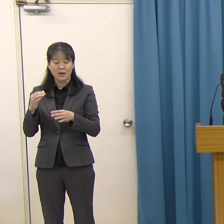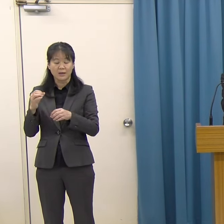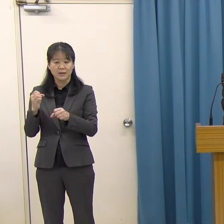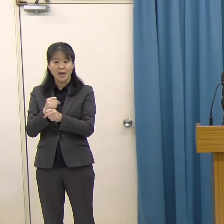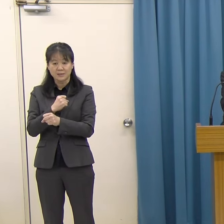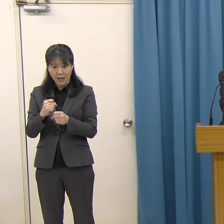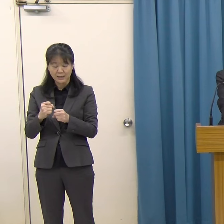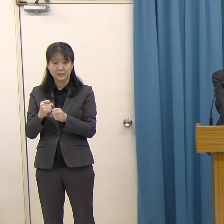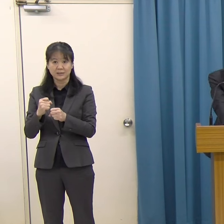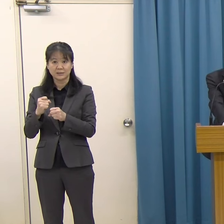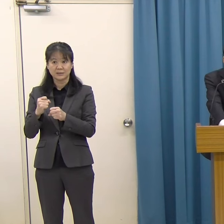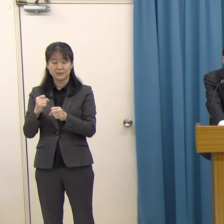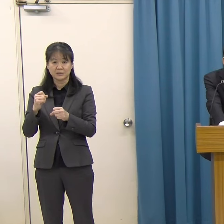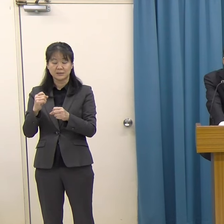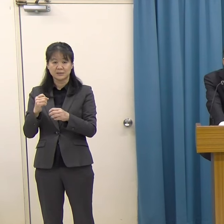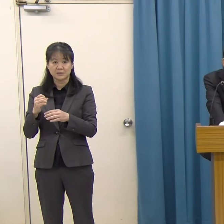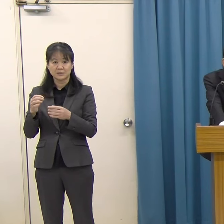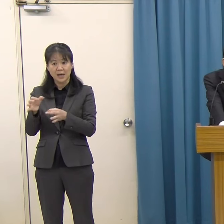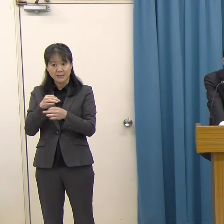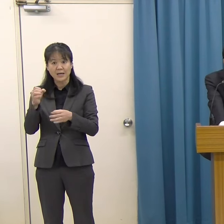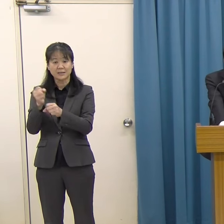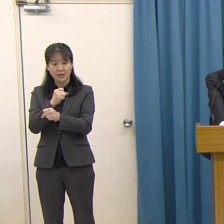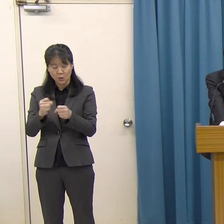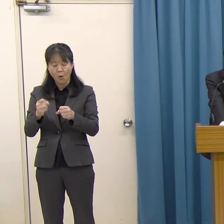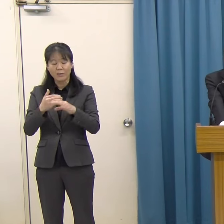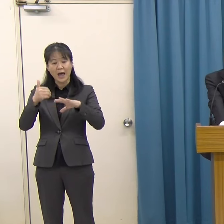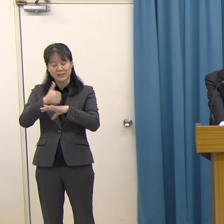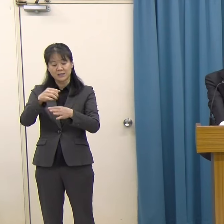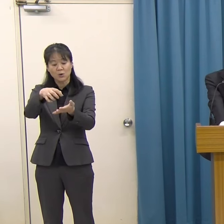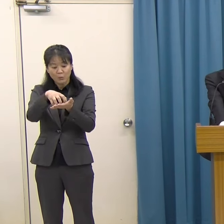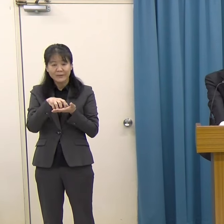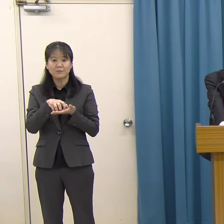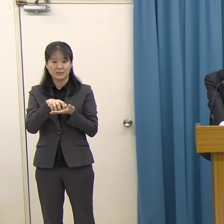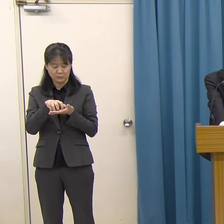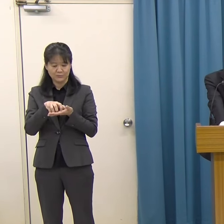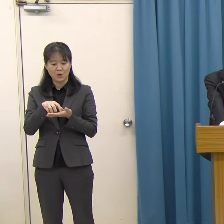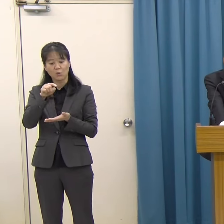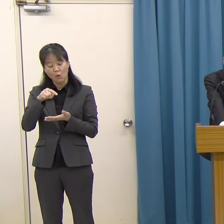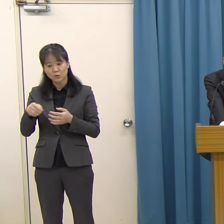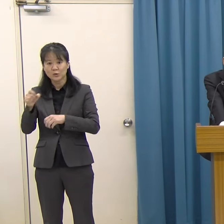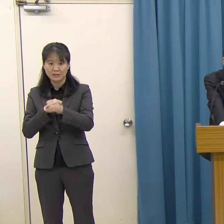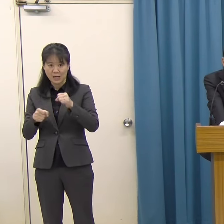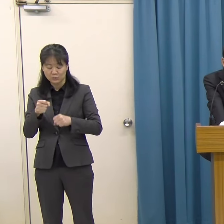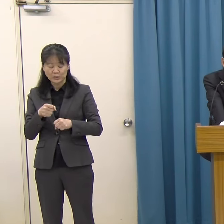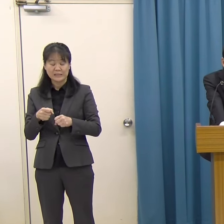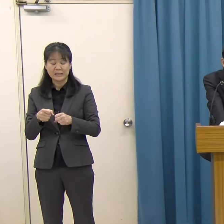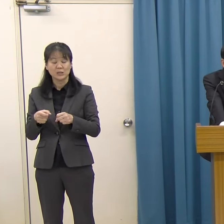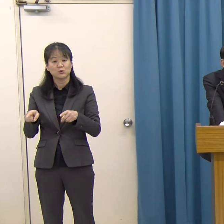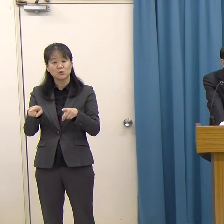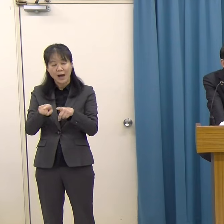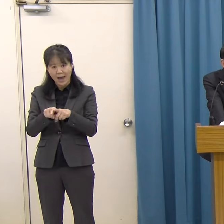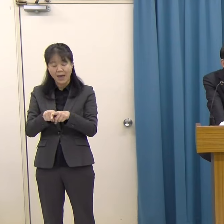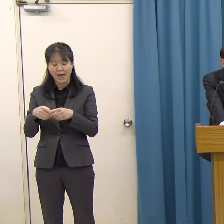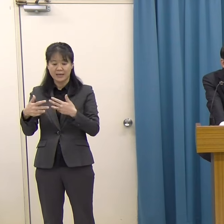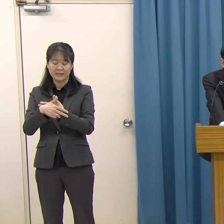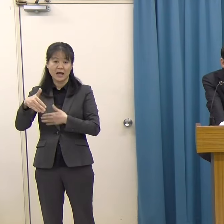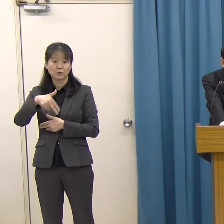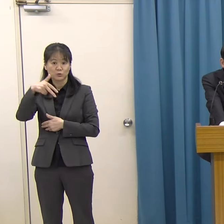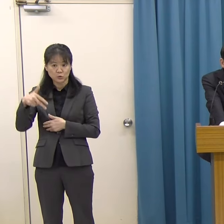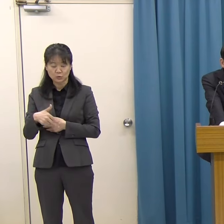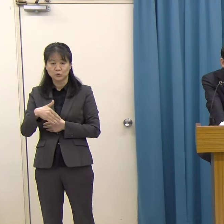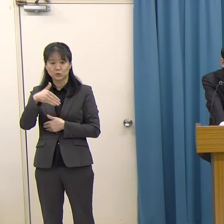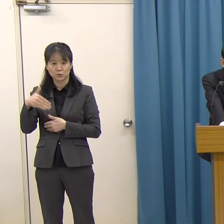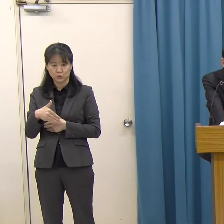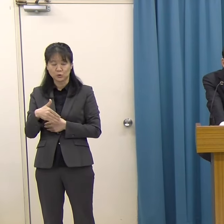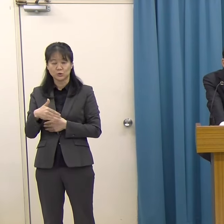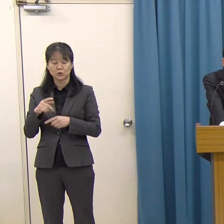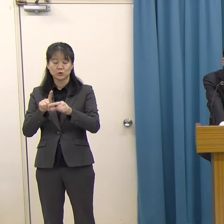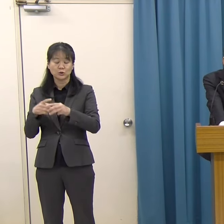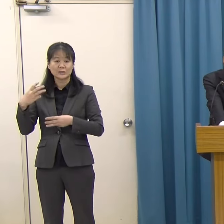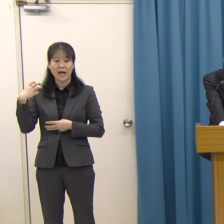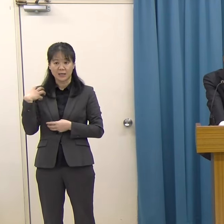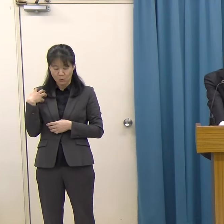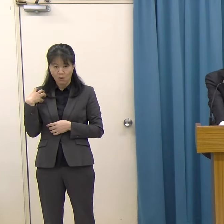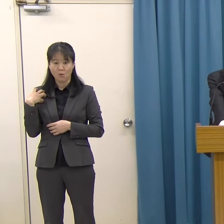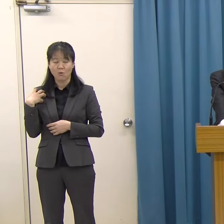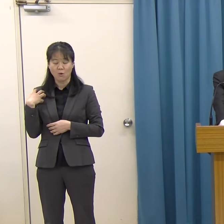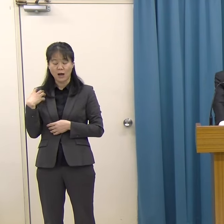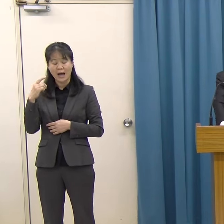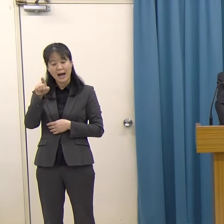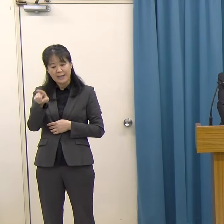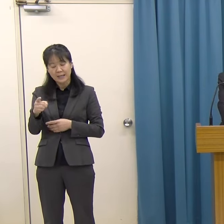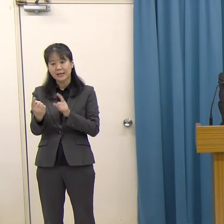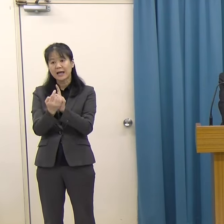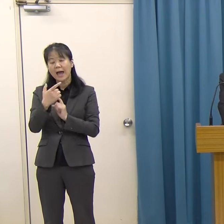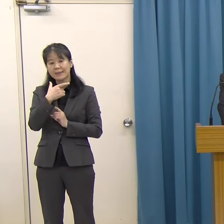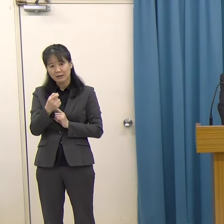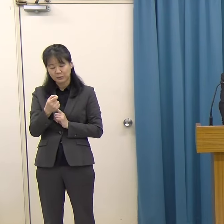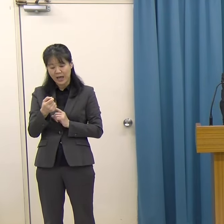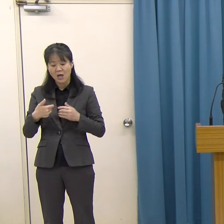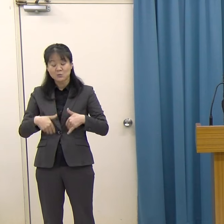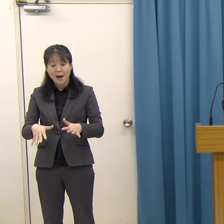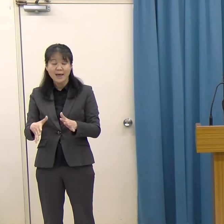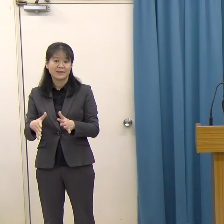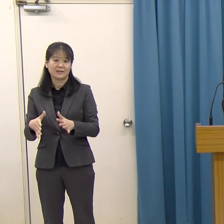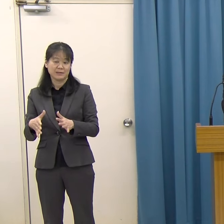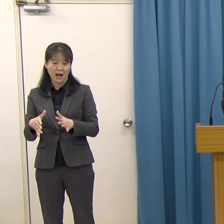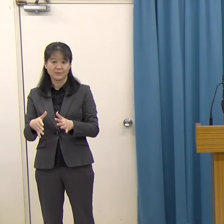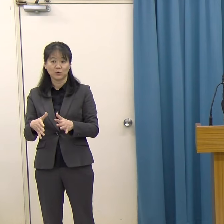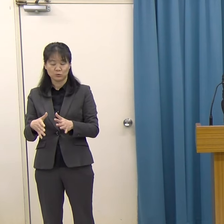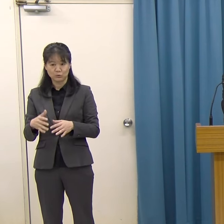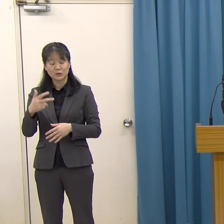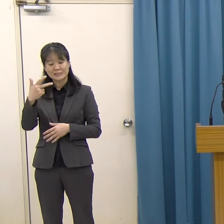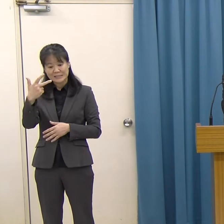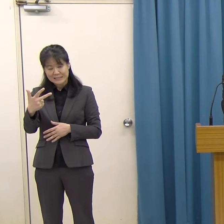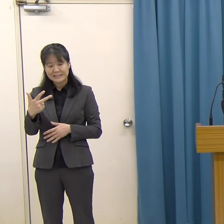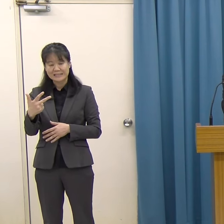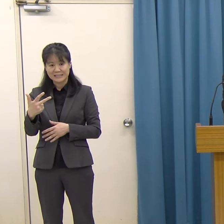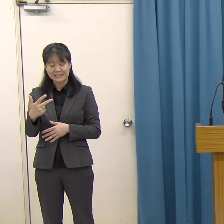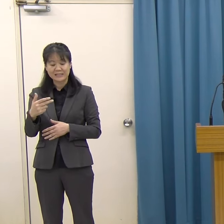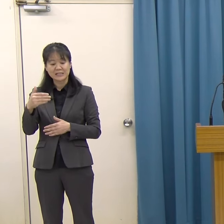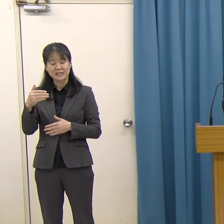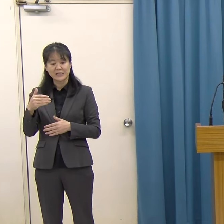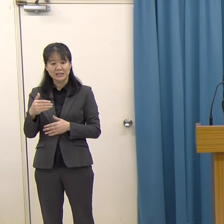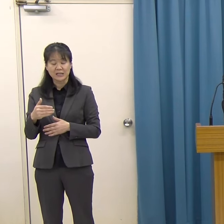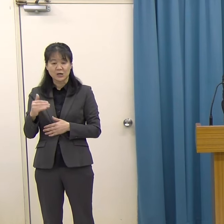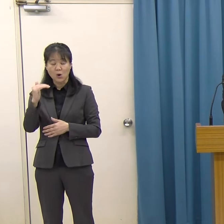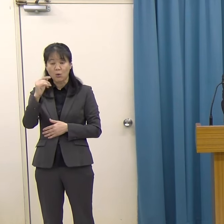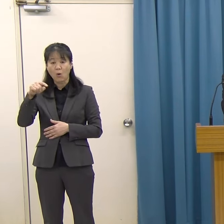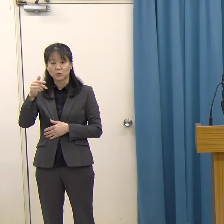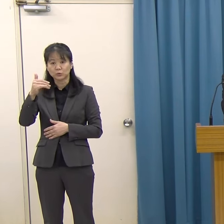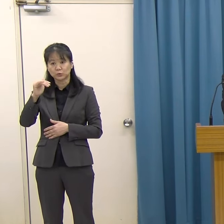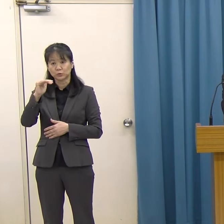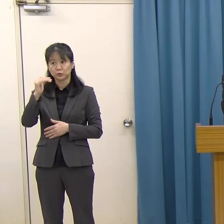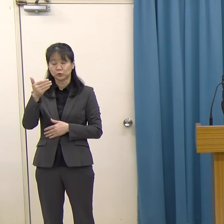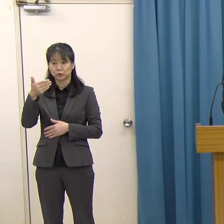このような、平出さんの国内外での活躍に加え、北九州市主催の小中学生を対象とした「あなたにあいたくて生まれてきた詩コンクール」では、最終選考委員を務めるなど、